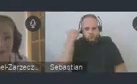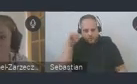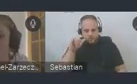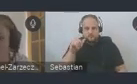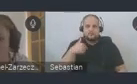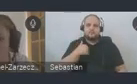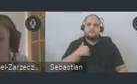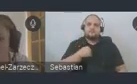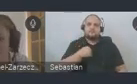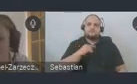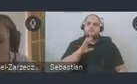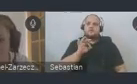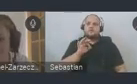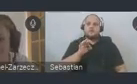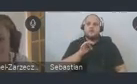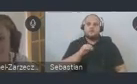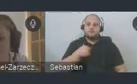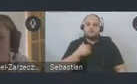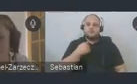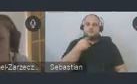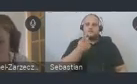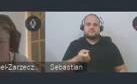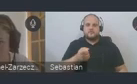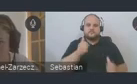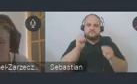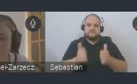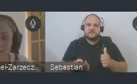Nie określiłam konkretnych, stałych godzin.